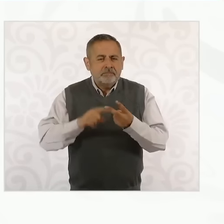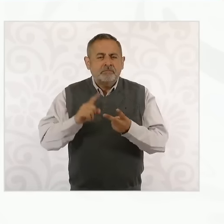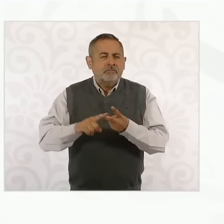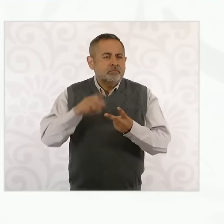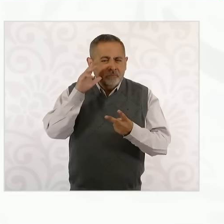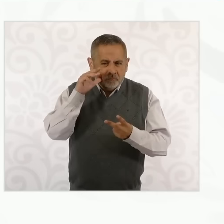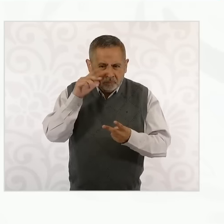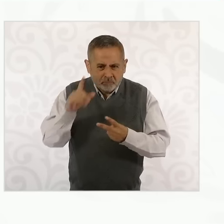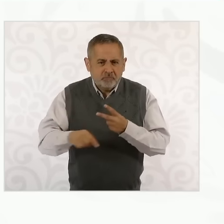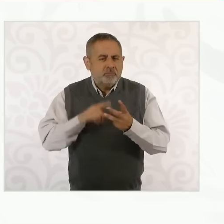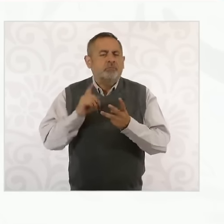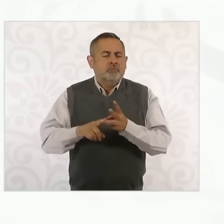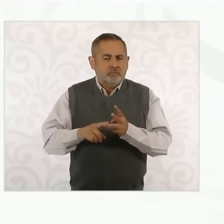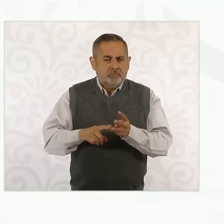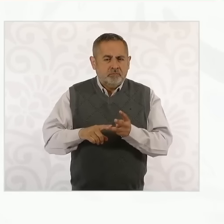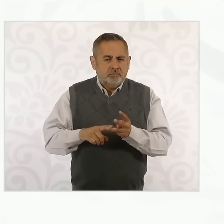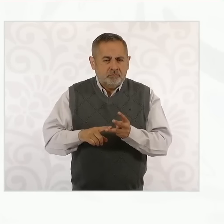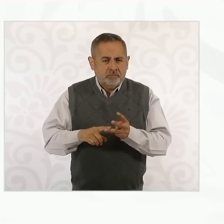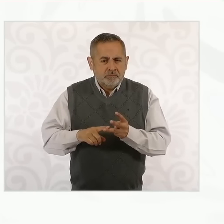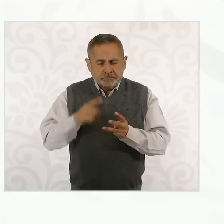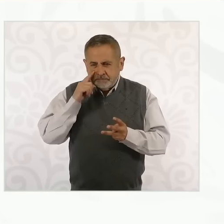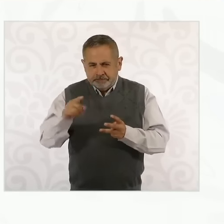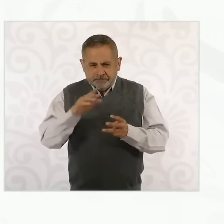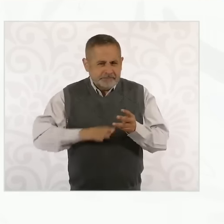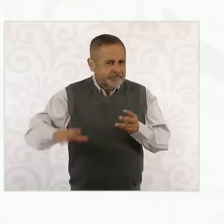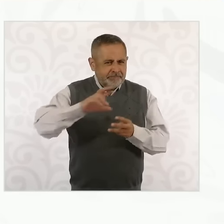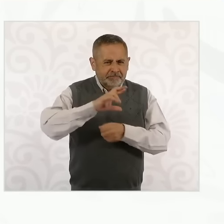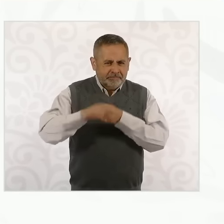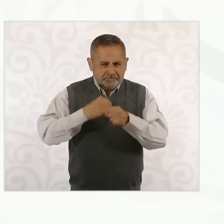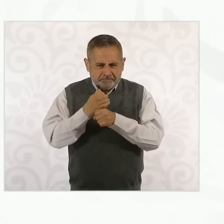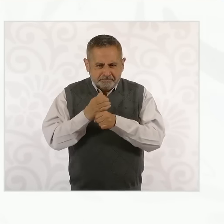otra parte en el sureste de la República estamos construyendo la infraestructura ferroviera de